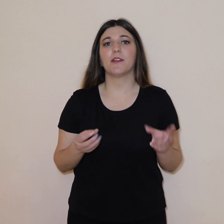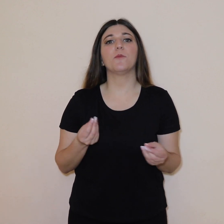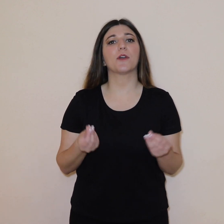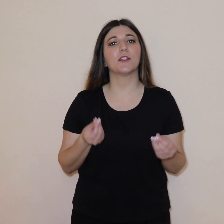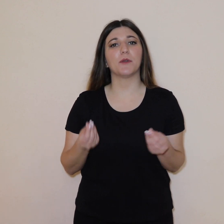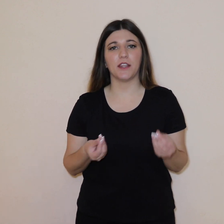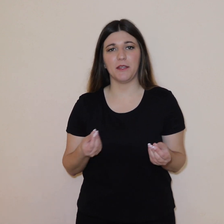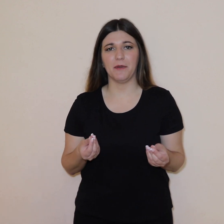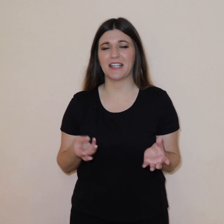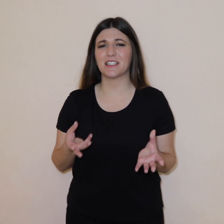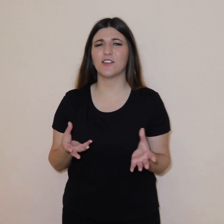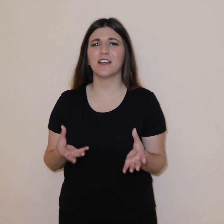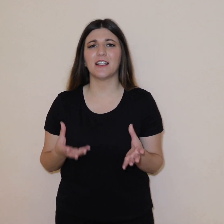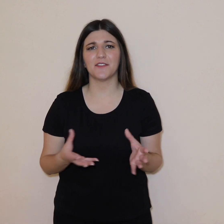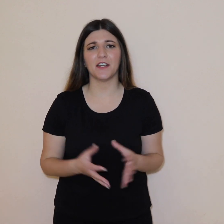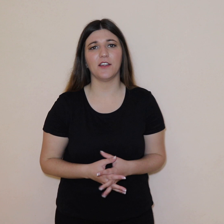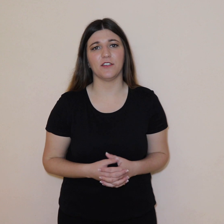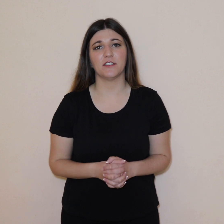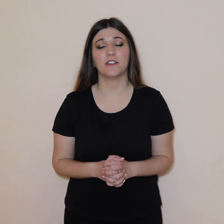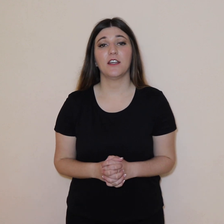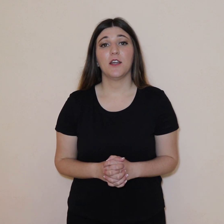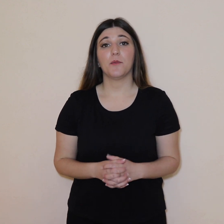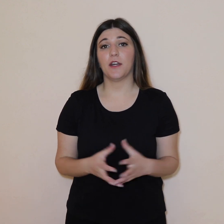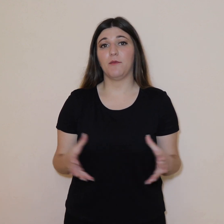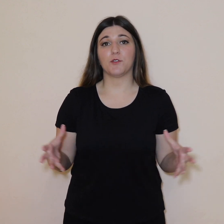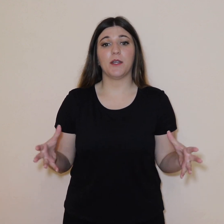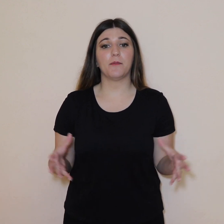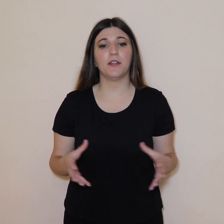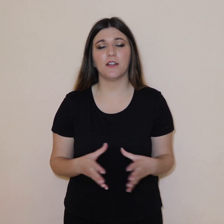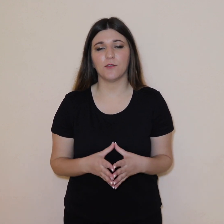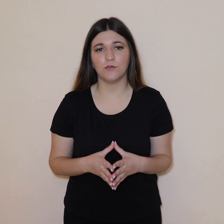a verlo un poquito por encima, ¿qué es esto de clasificadores? Por ejemplo os voy a poner un